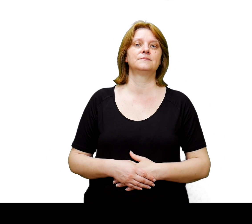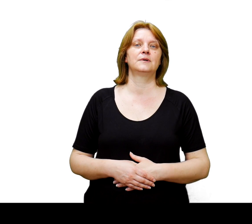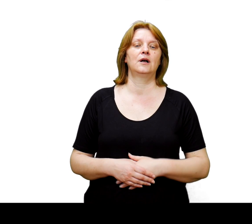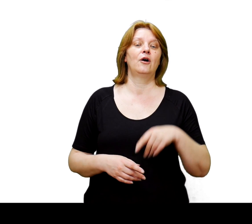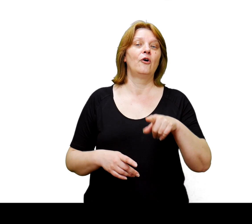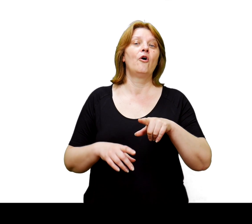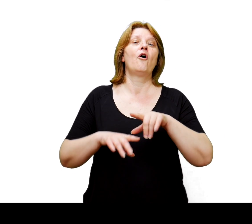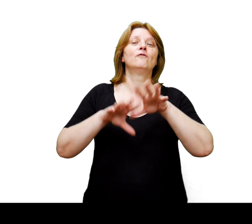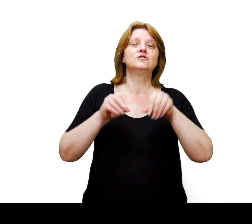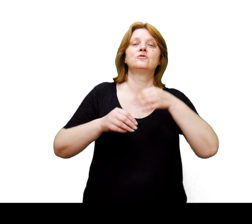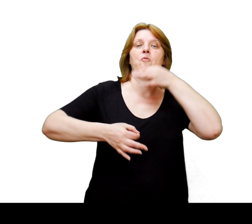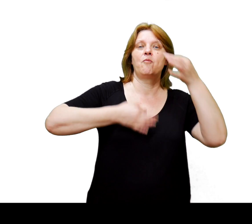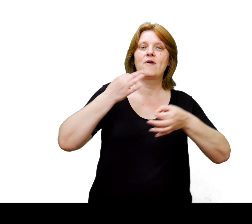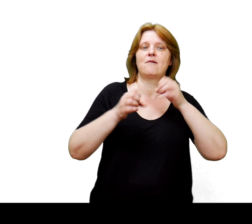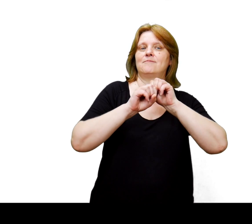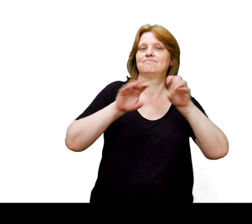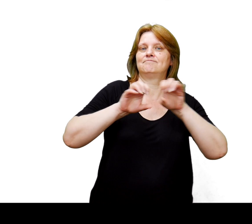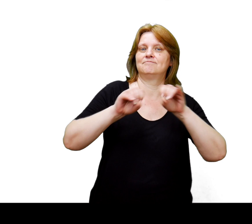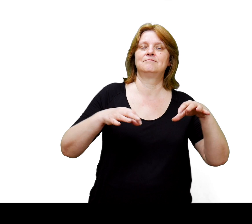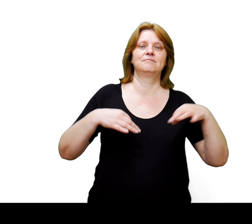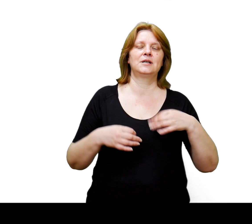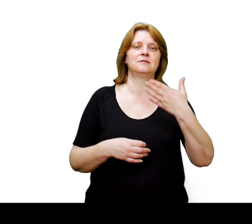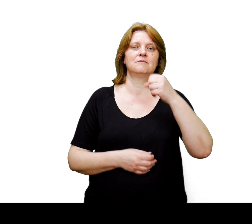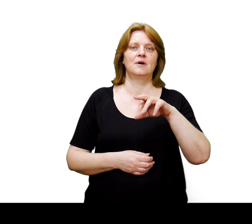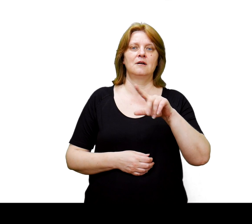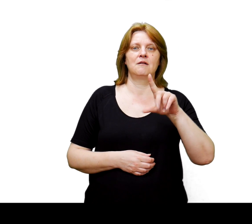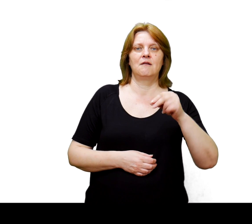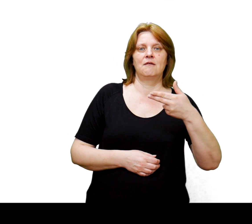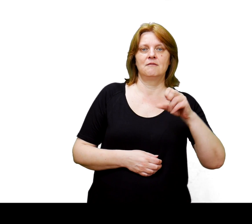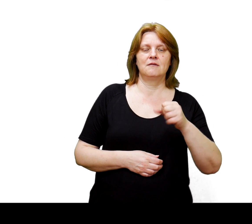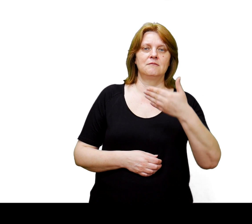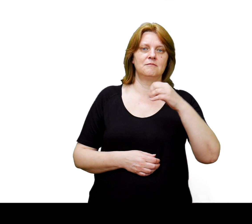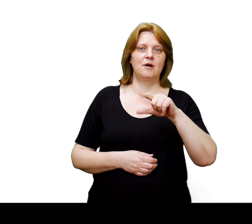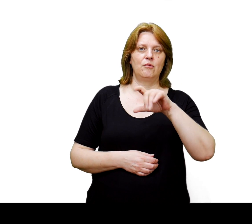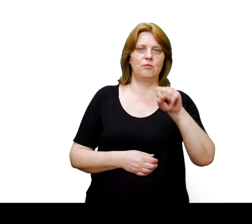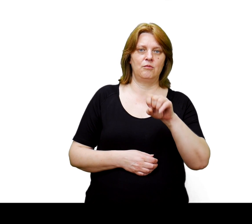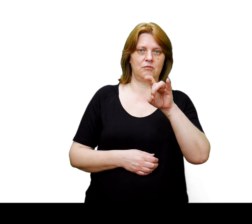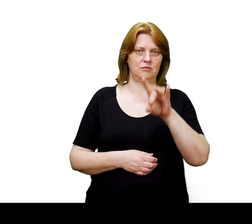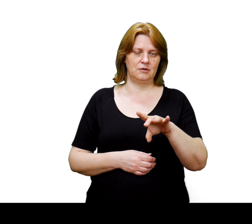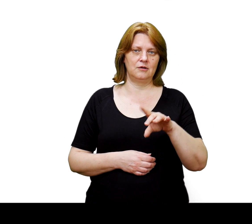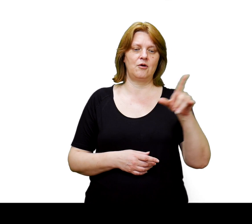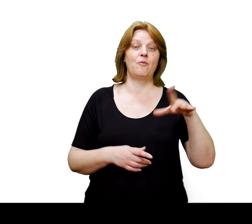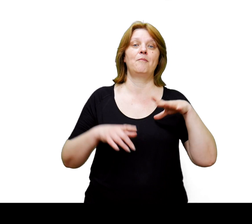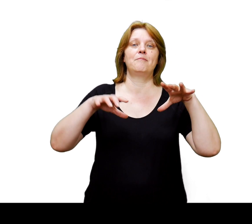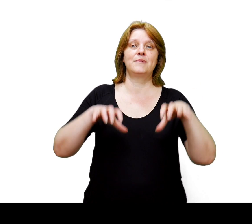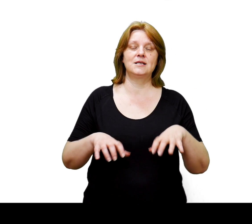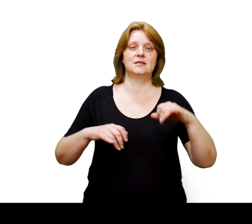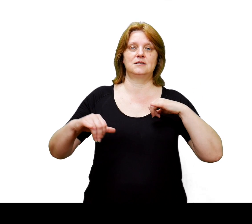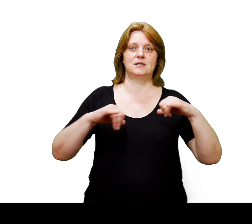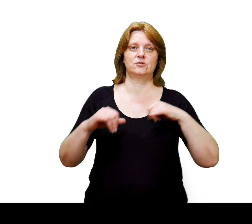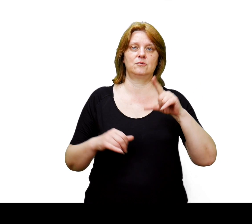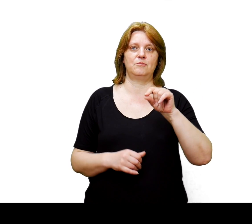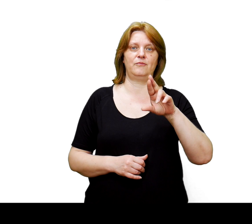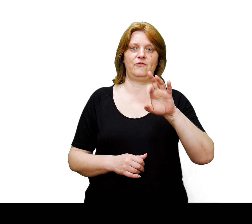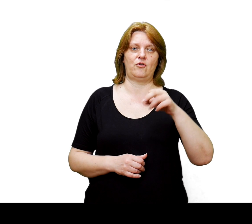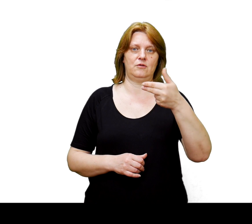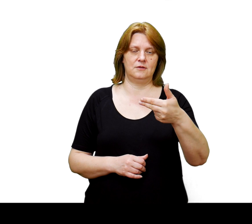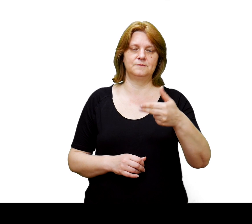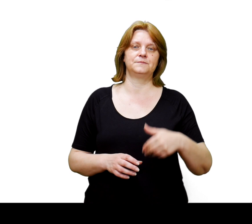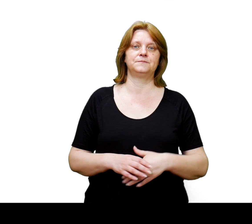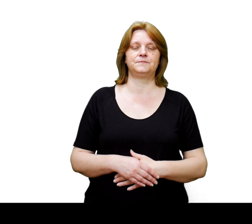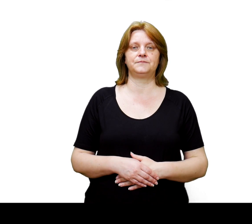wyjaśniała Marlena Maląg, prezes Zarządu PFRON.